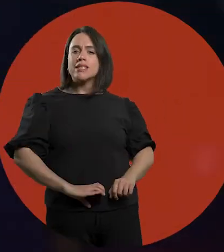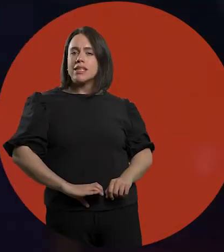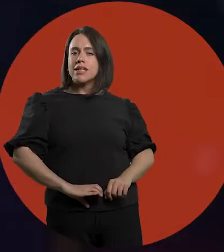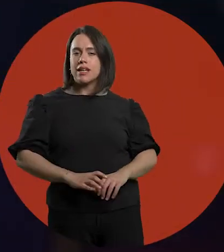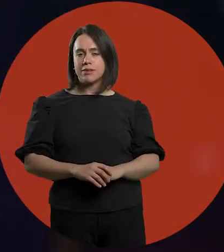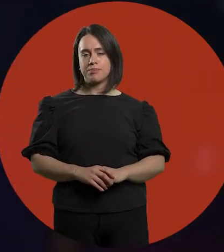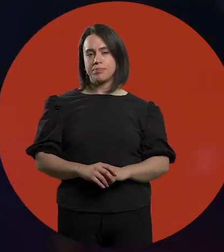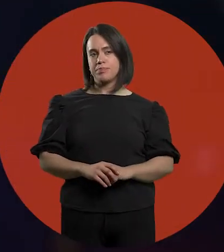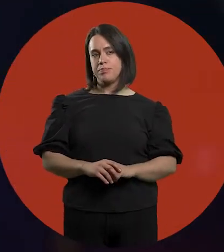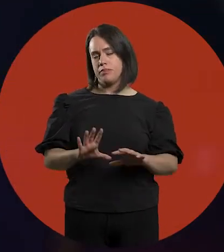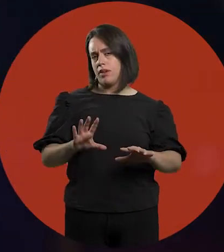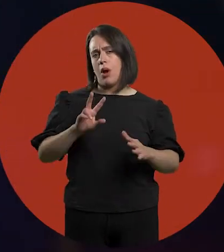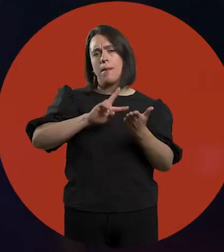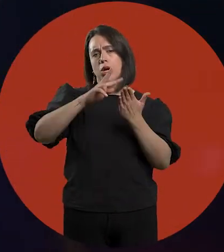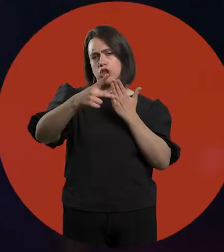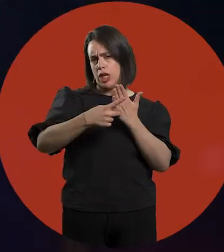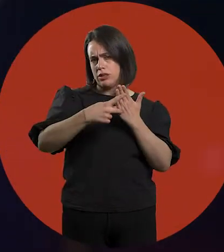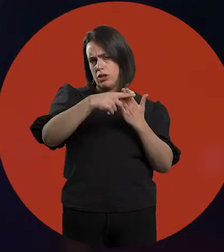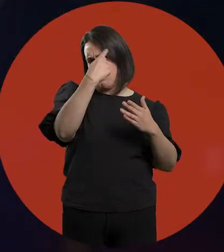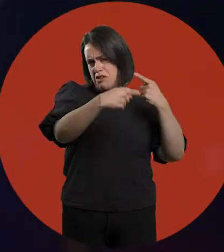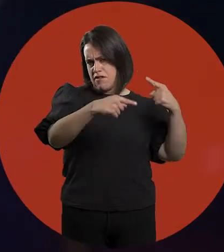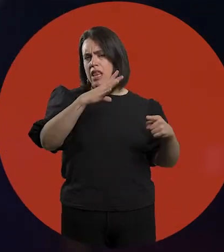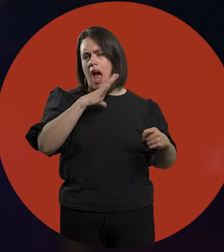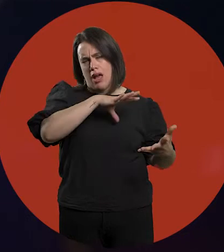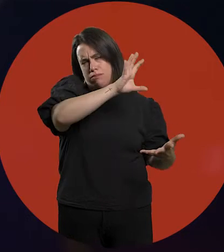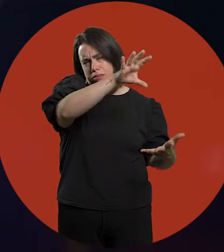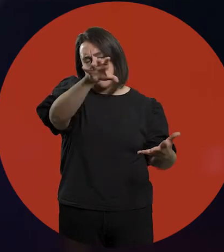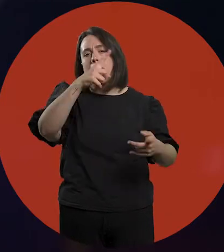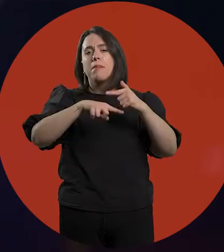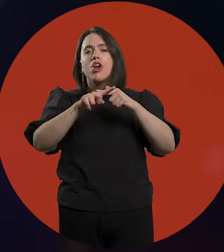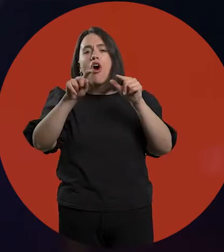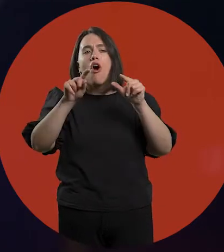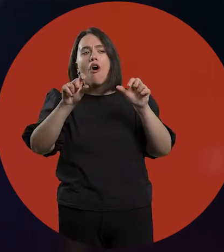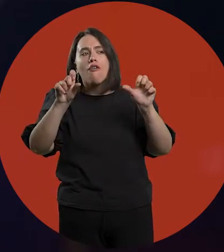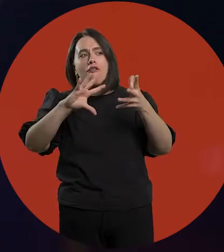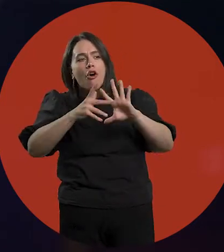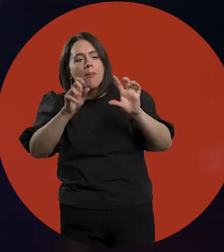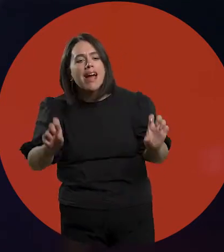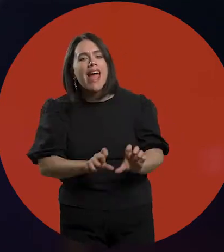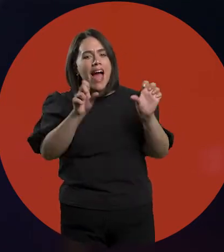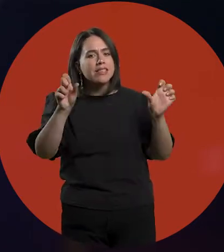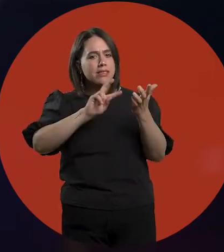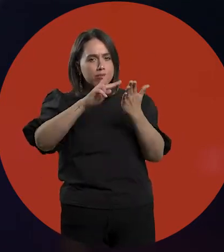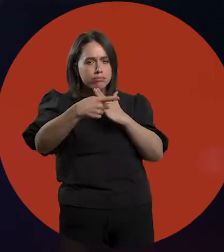Bueno, proyectos se hacen en todas partes. Pero la manera de gestionar los proyectos, con rúbricas,